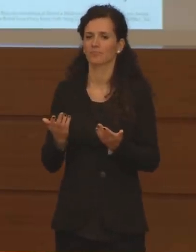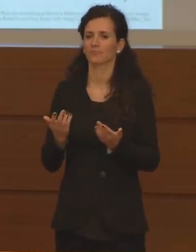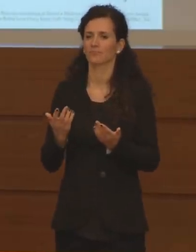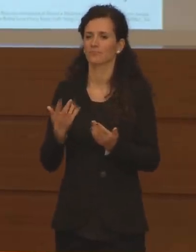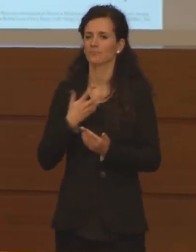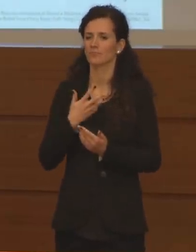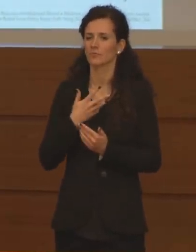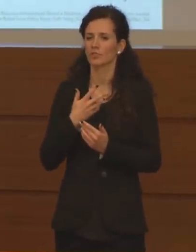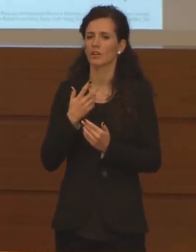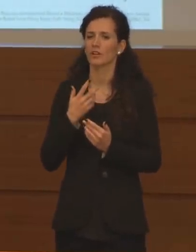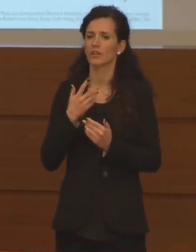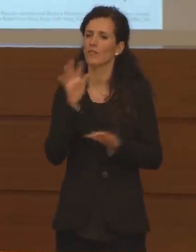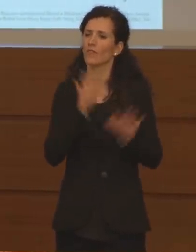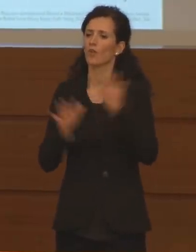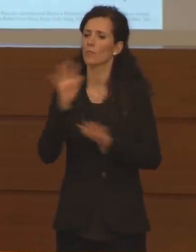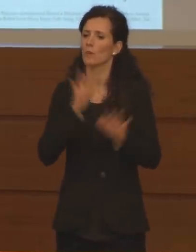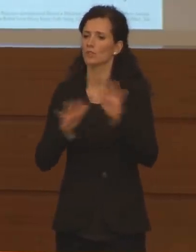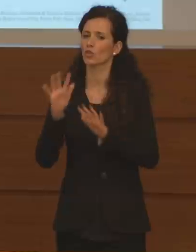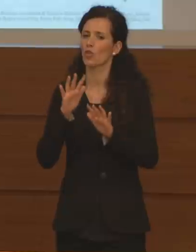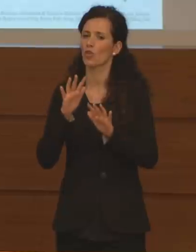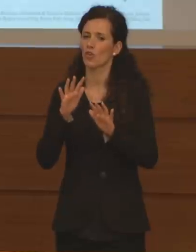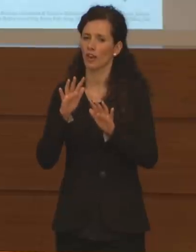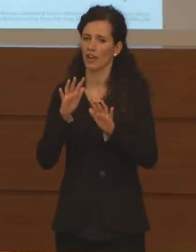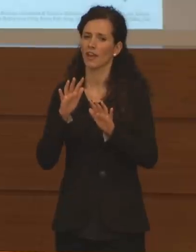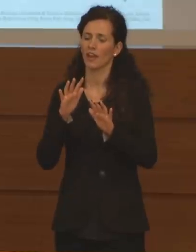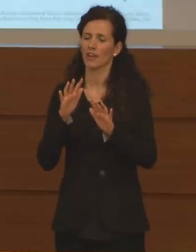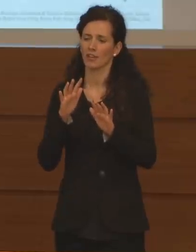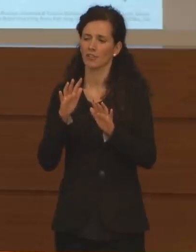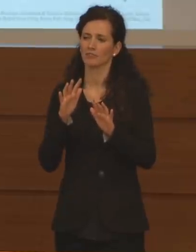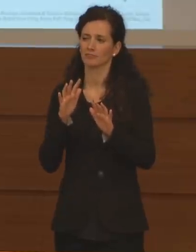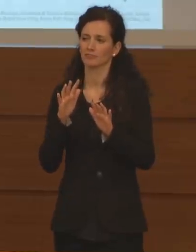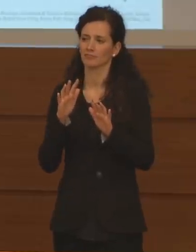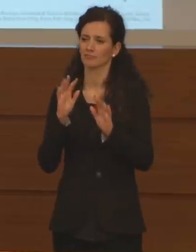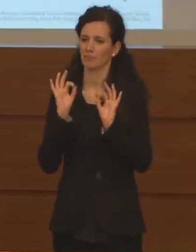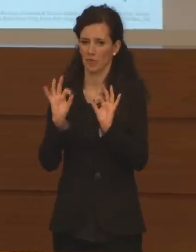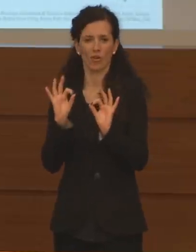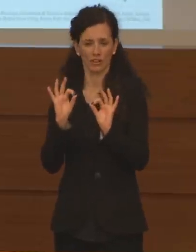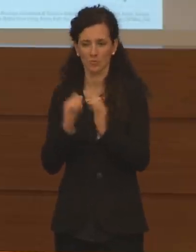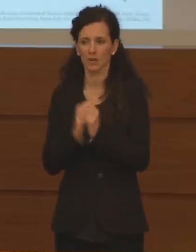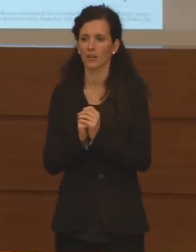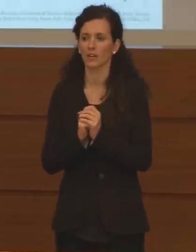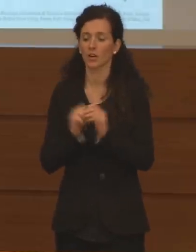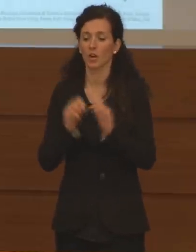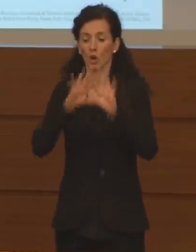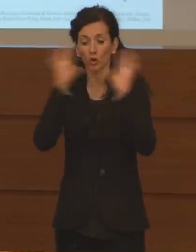preferisco iniziare col dato positivo che sono il totale dei guariti che è